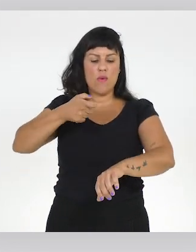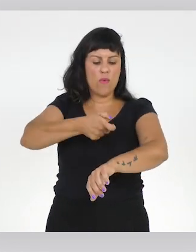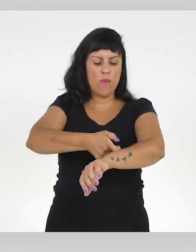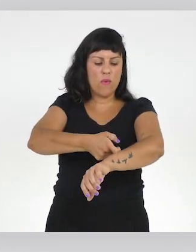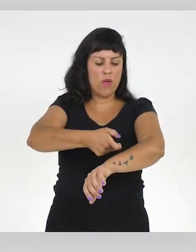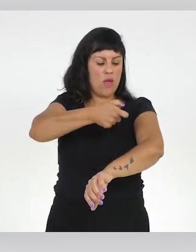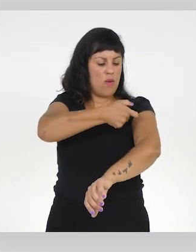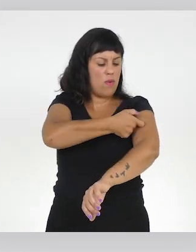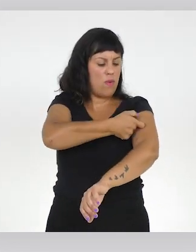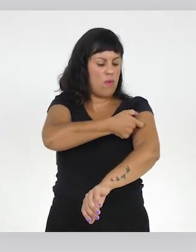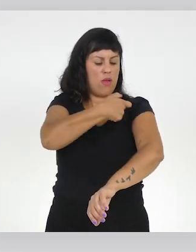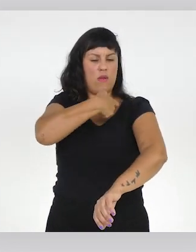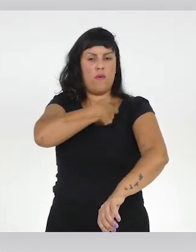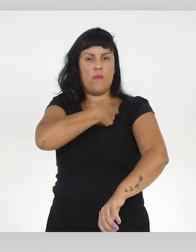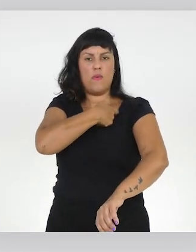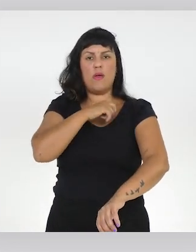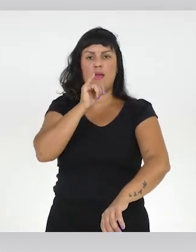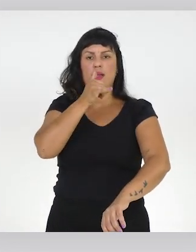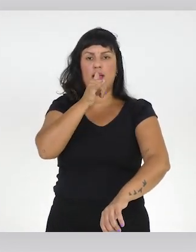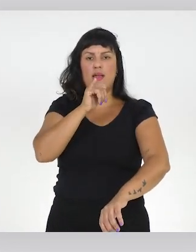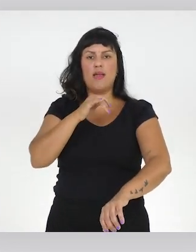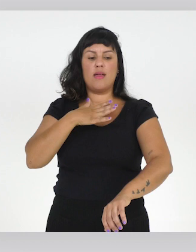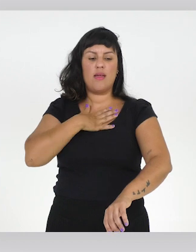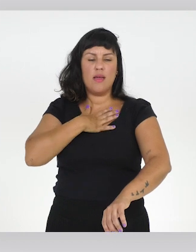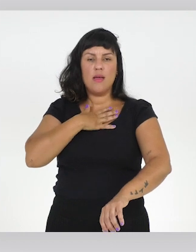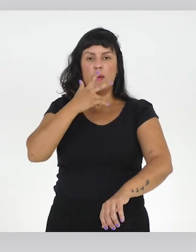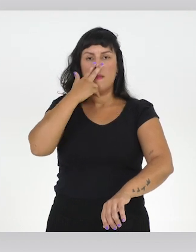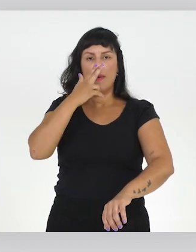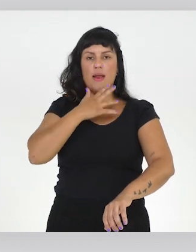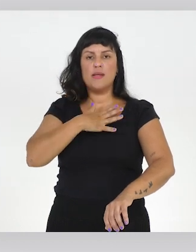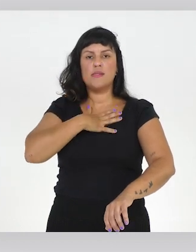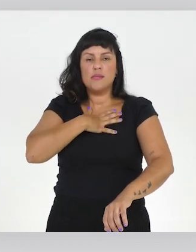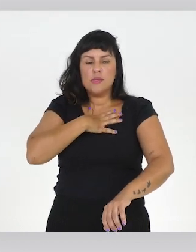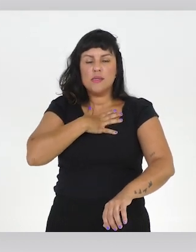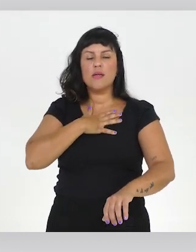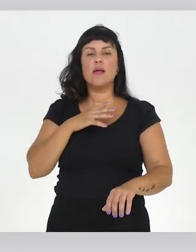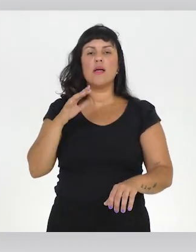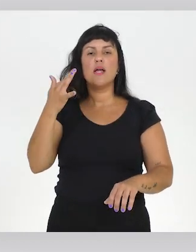analgésicos, também usamos outros recursos eletrotermo-